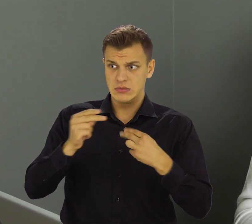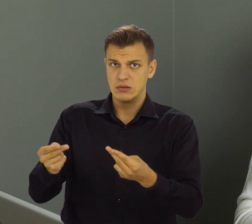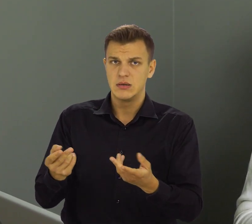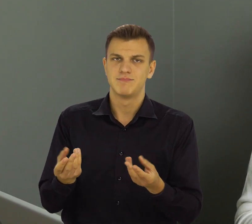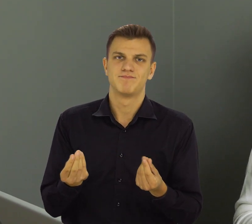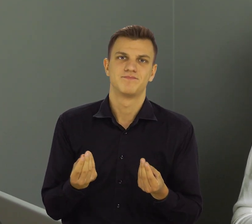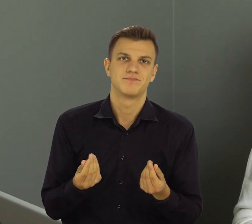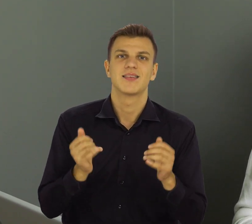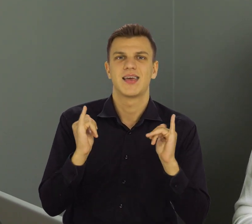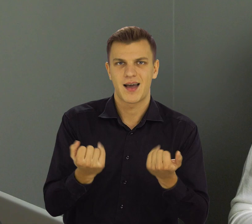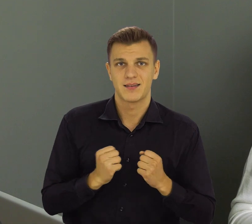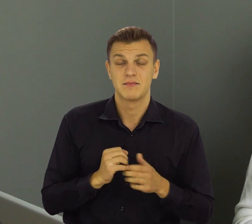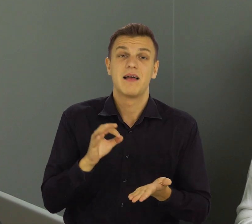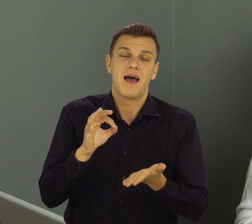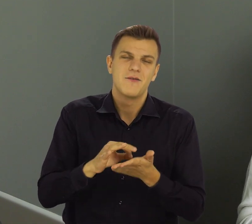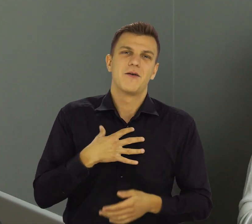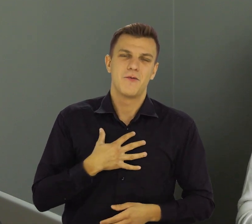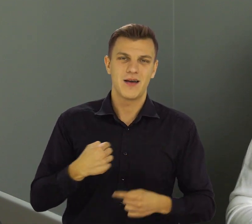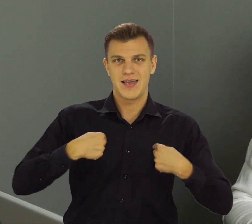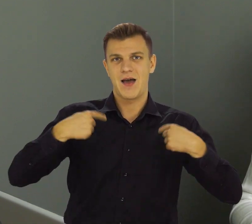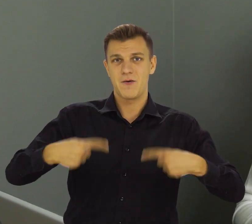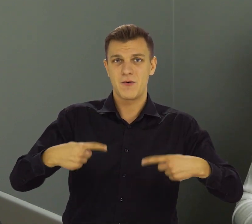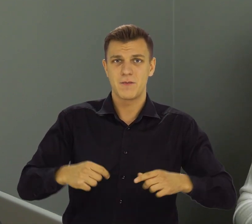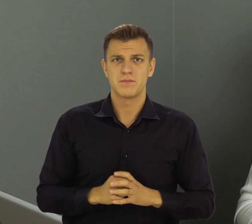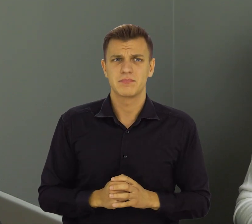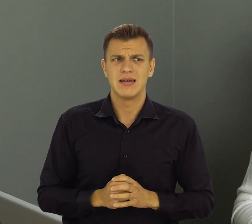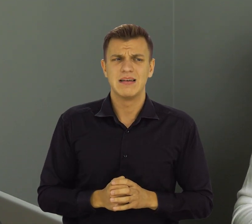że wiele osób czy „specjalistów” nie wie jak podejść do dzieci CODA,